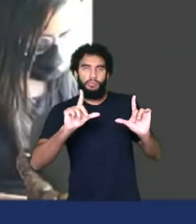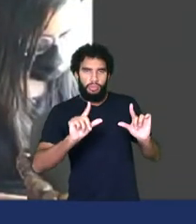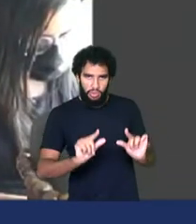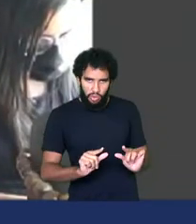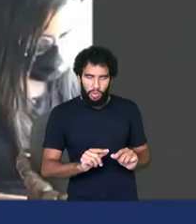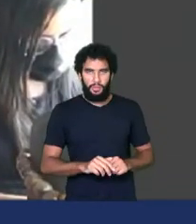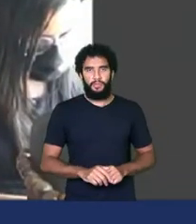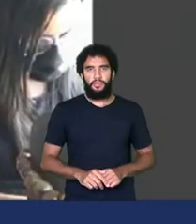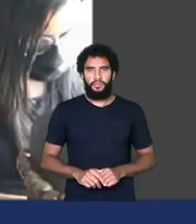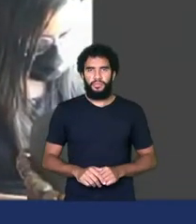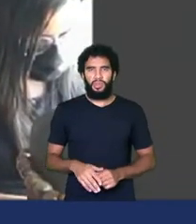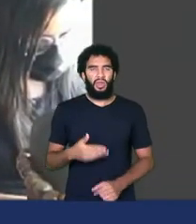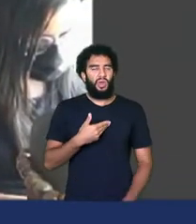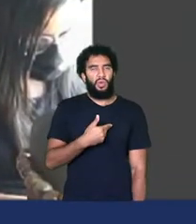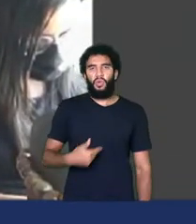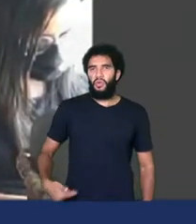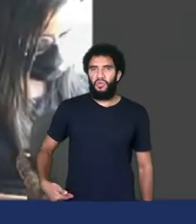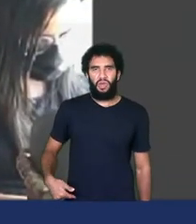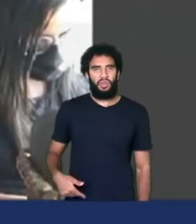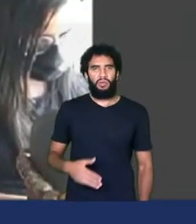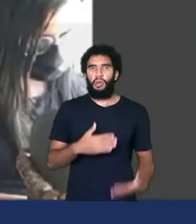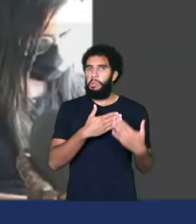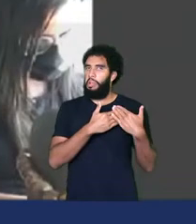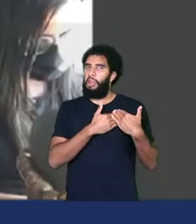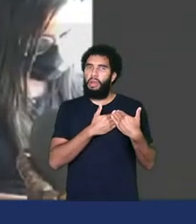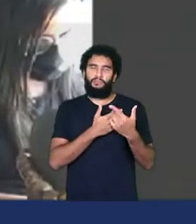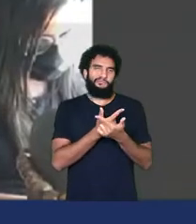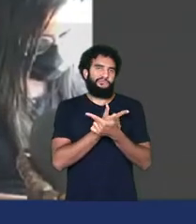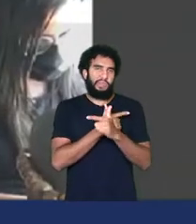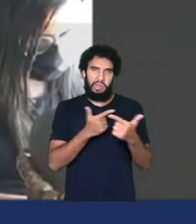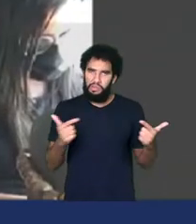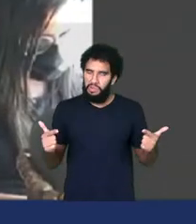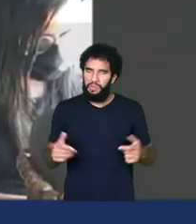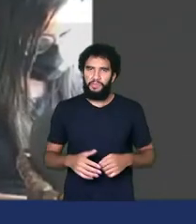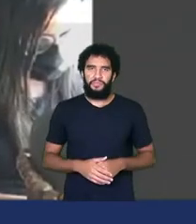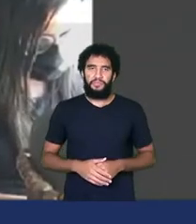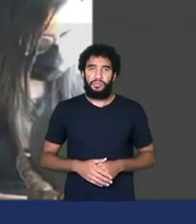VOLUME DE CONTRATAÇÃO. É UM GOVERNO NEGACIONISTA E IRRESPONSÁVEL QUE GRAÇAS A DEUS, GRAÇAS É VACINA, QUE